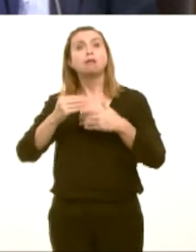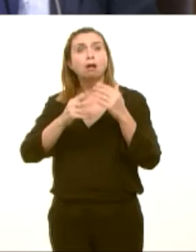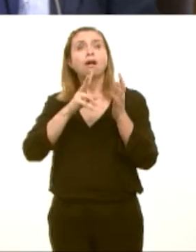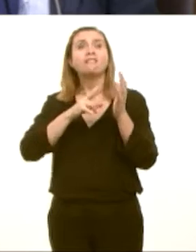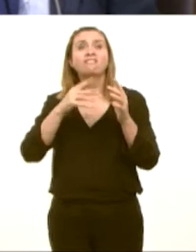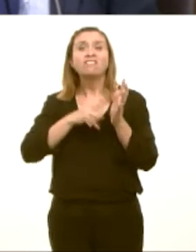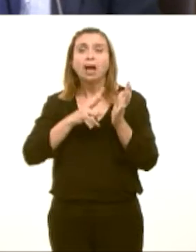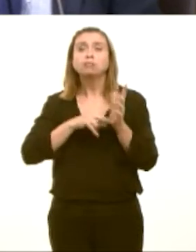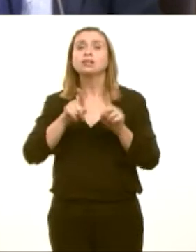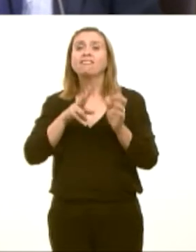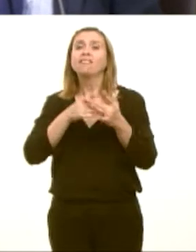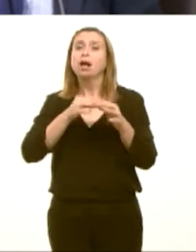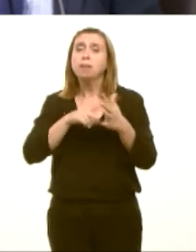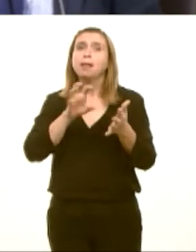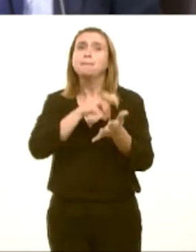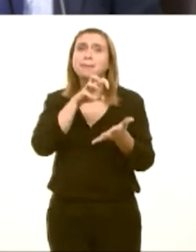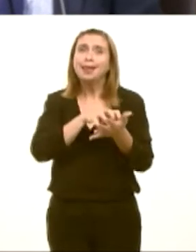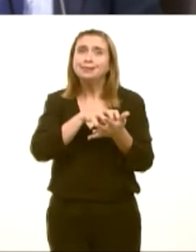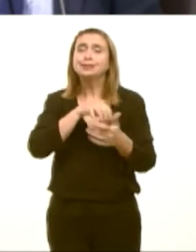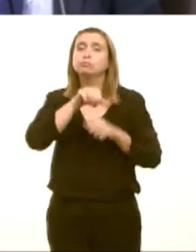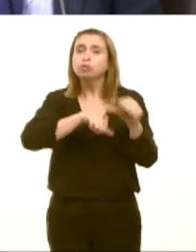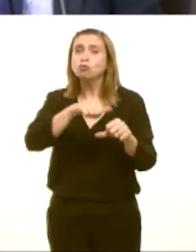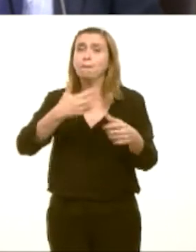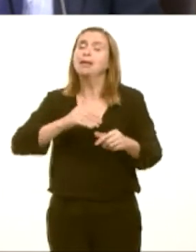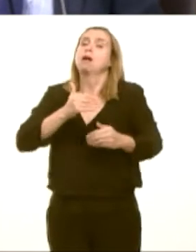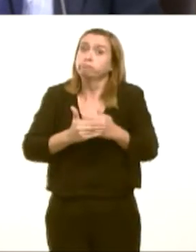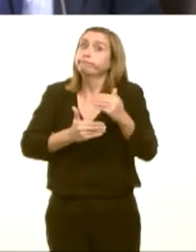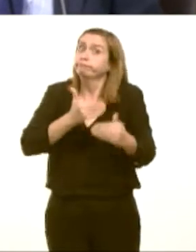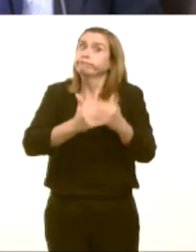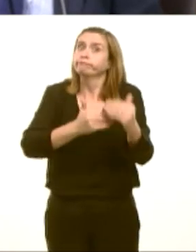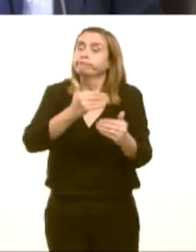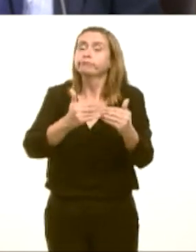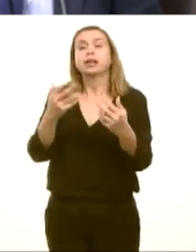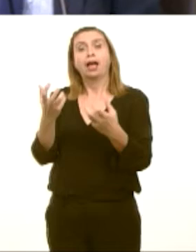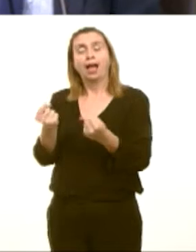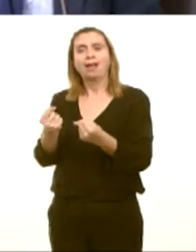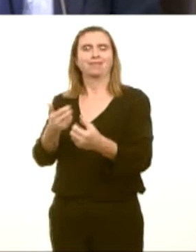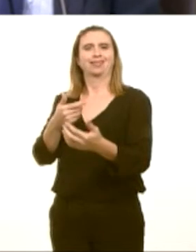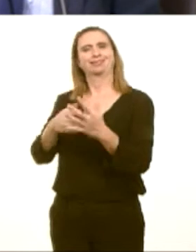‚ír gronfa i daclo tlodi, rydym wedi symud ymlaen ag ardaloedd gwella busnes, ‚ pharteriaethau